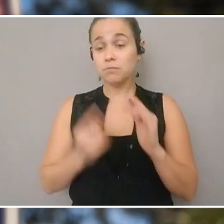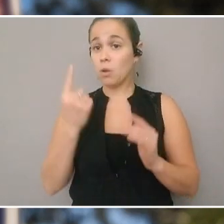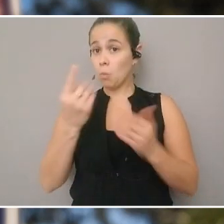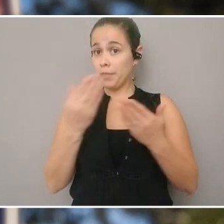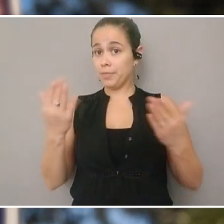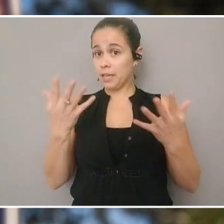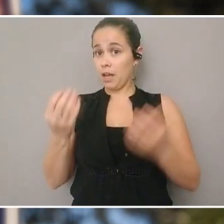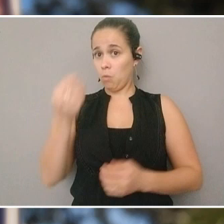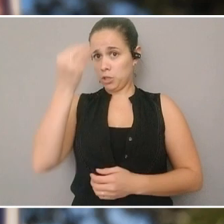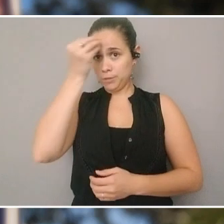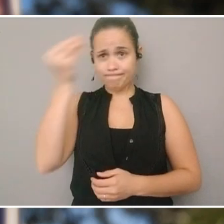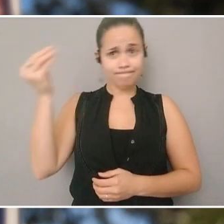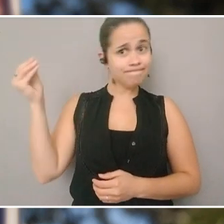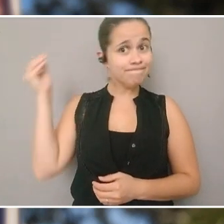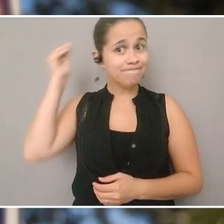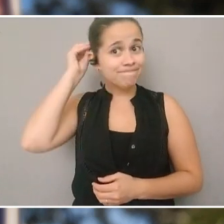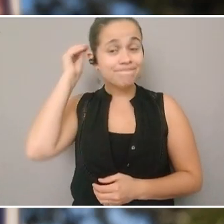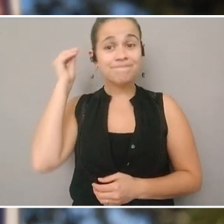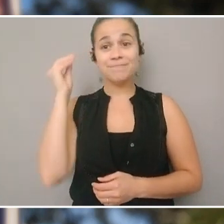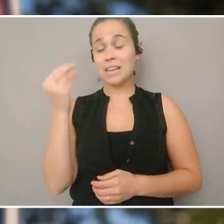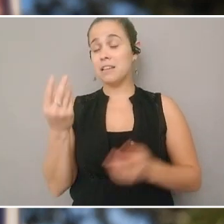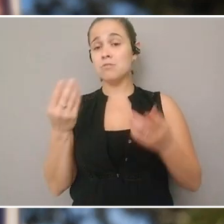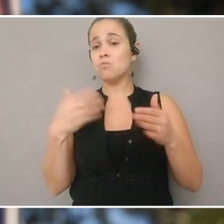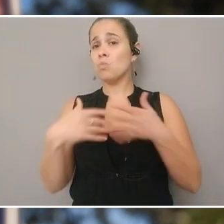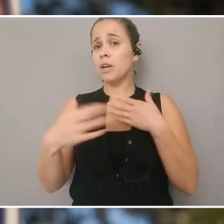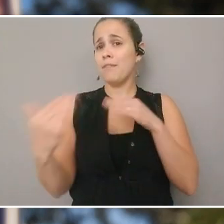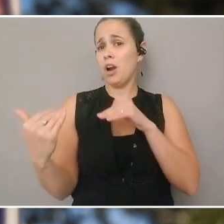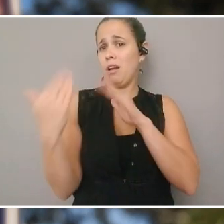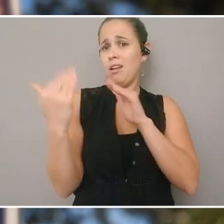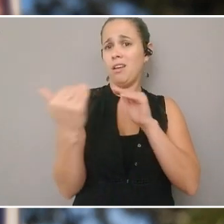mantengan con usteds, cuando se encuentrem con los